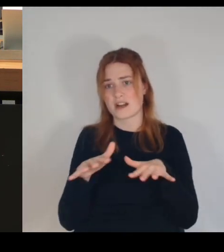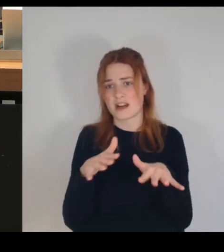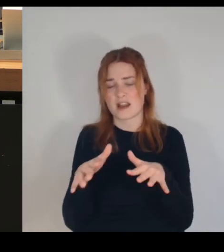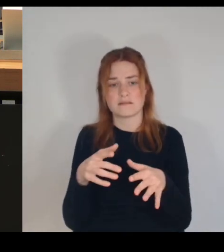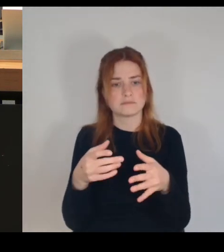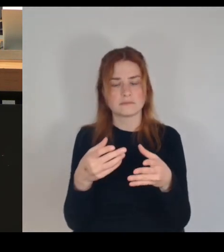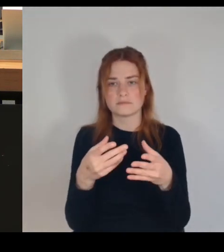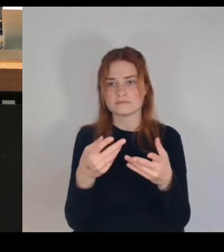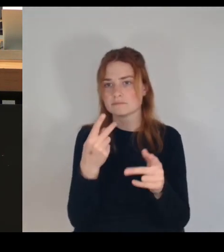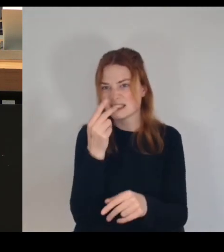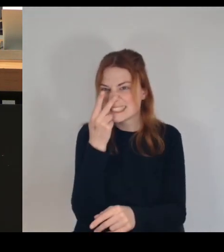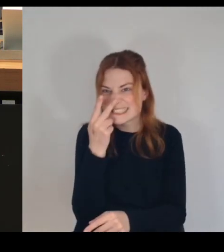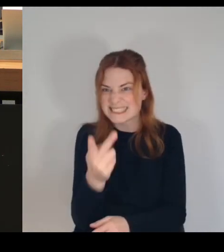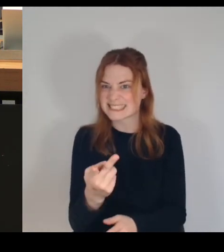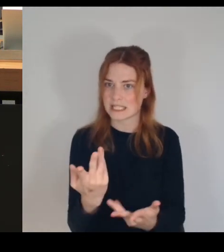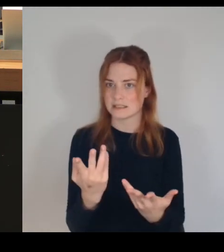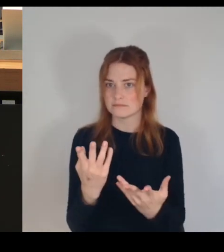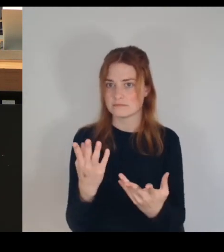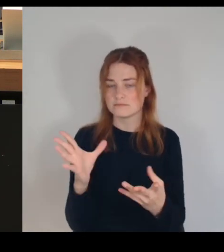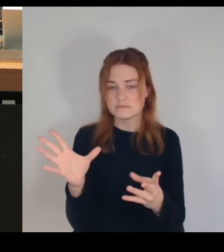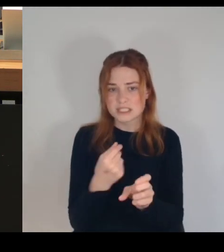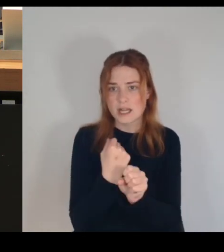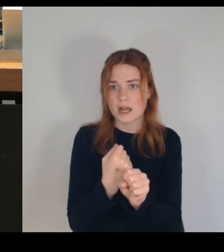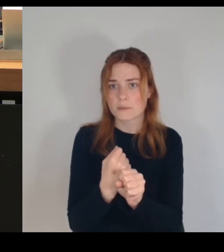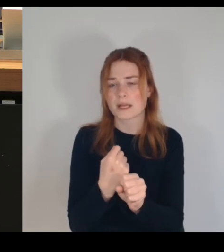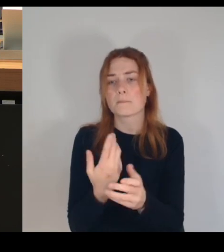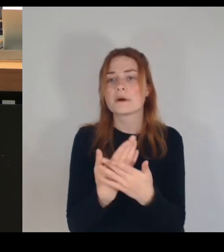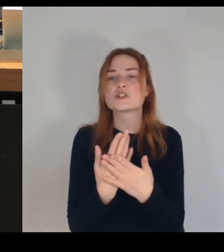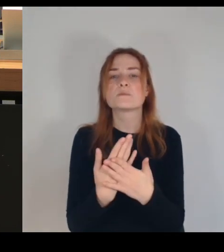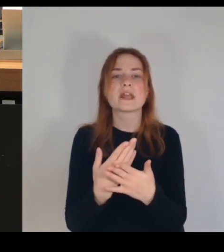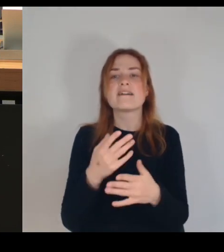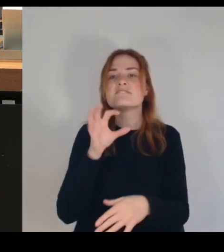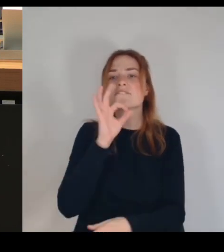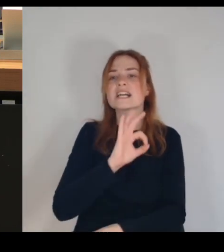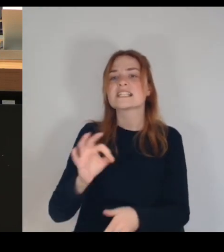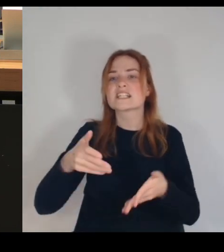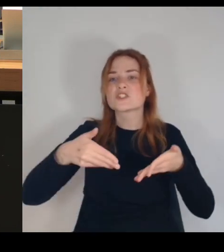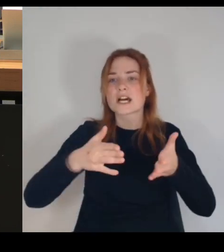Friedrichstraße, die Pop up Radwege Ähnliche Maßnahmen haben Frau